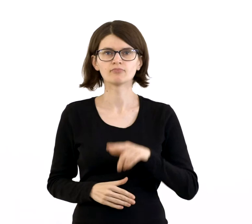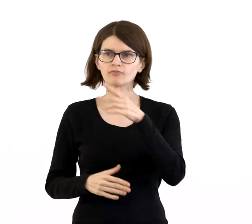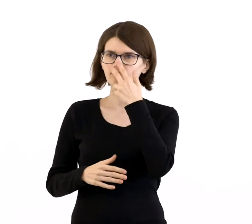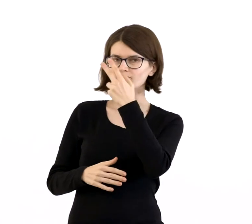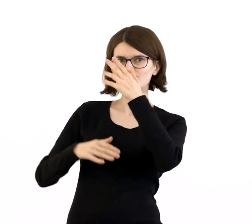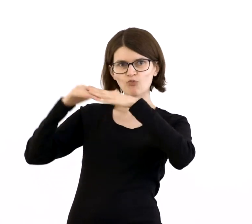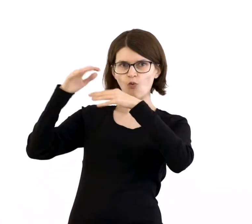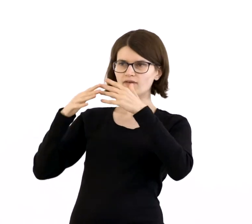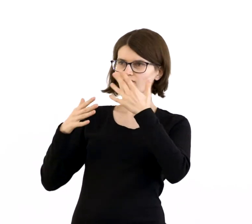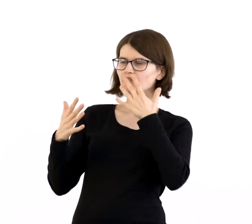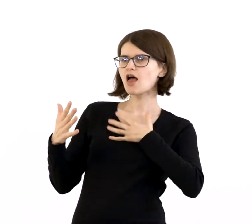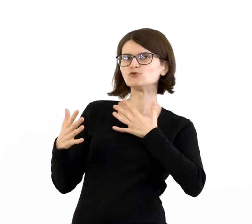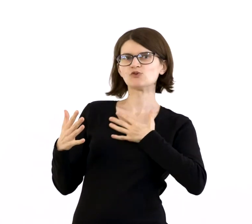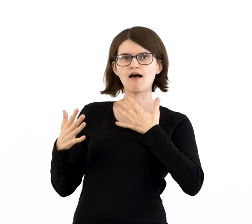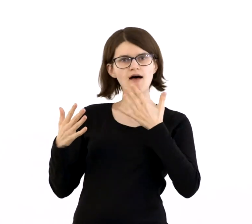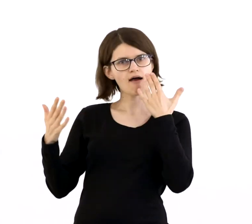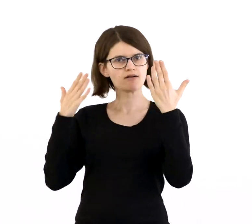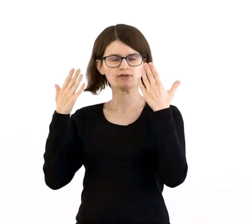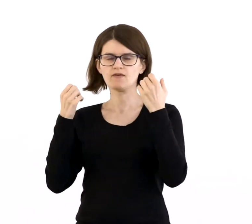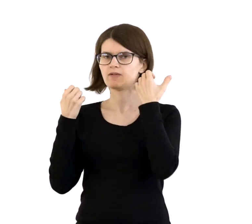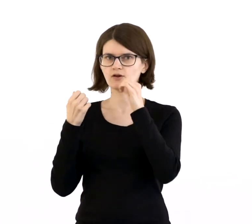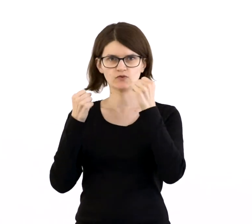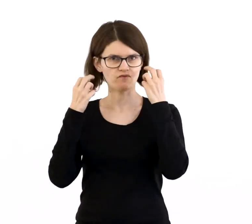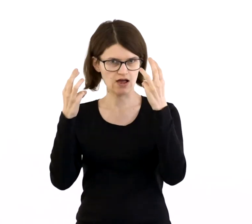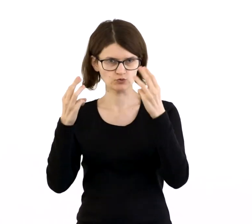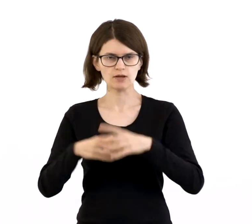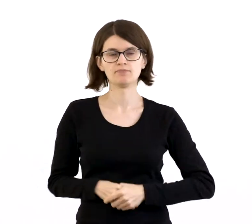Bardzo ważne były wrażenia estetyczne.